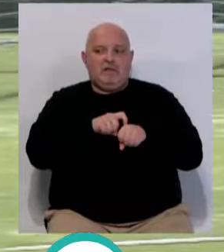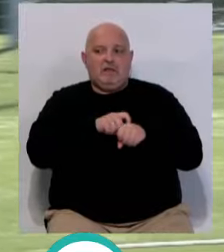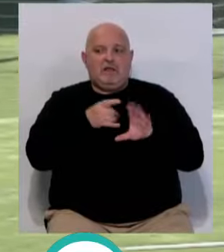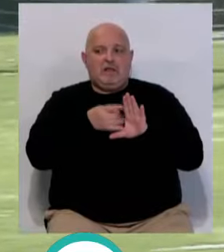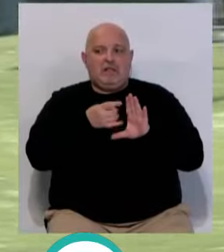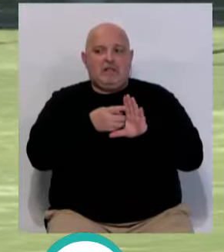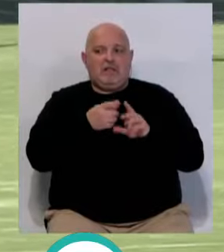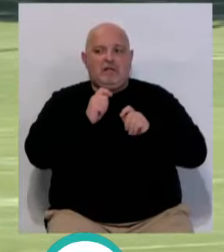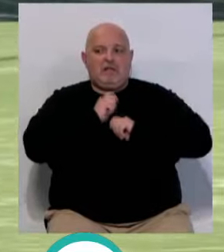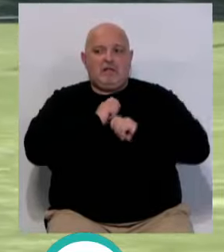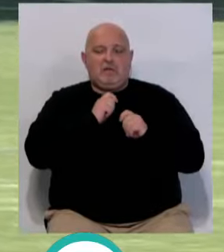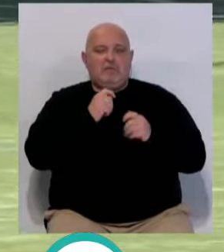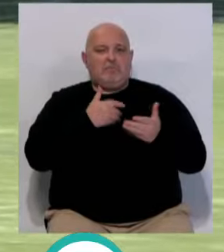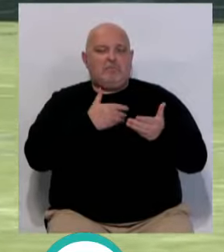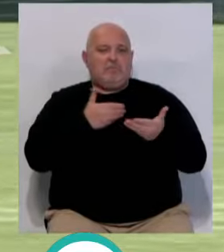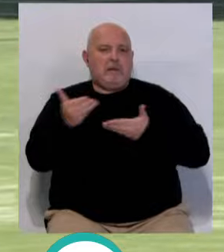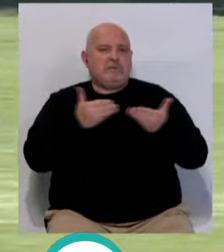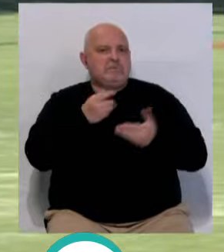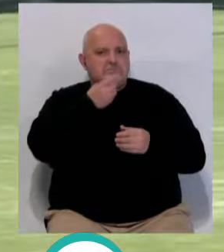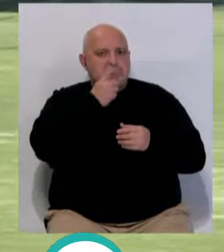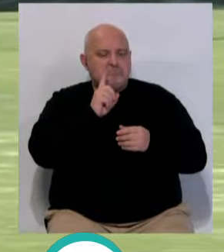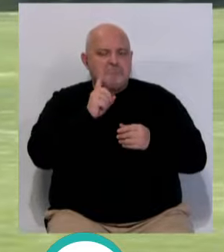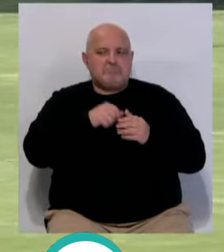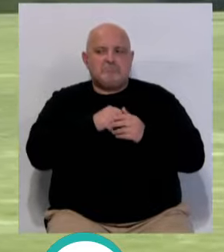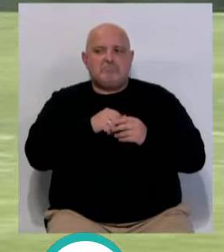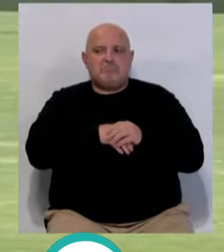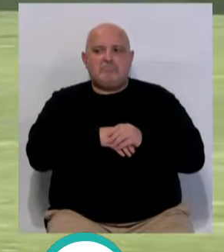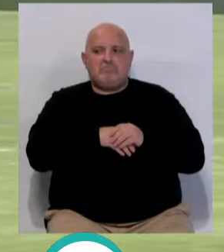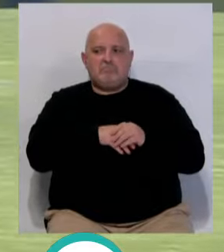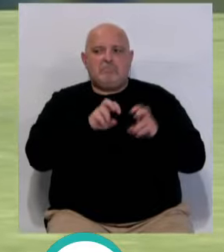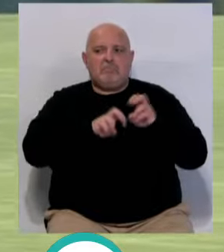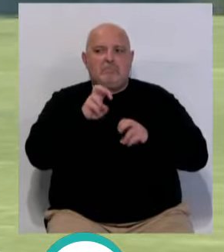que tiene que tiene buen pas interior que que que conduce bien que que puede chutar desde fuera del